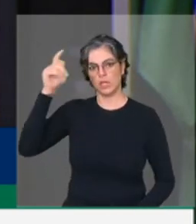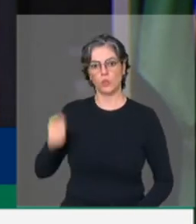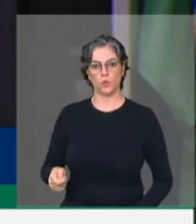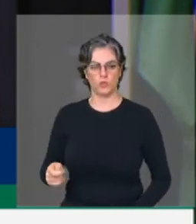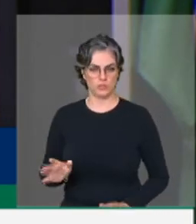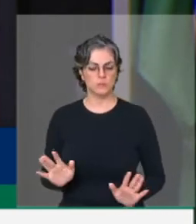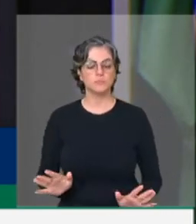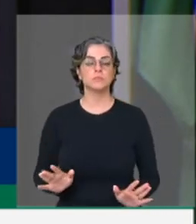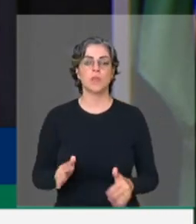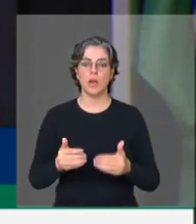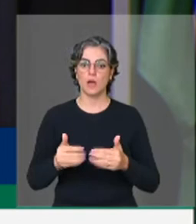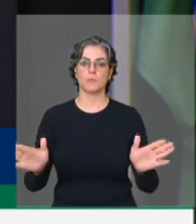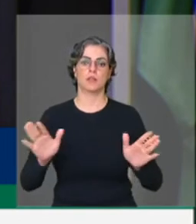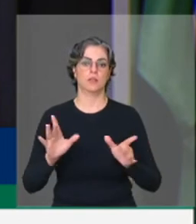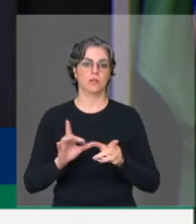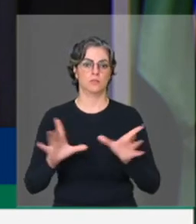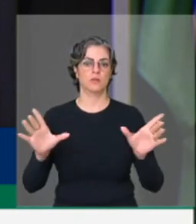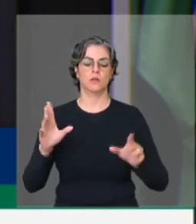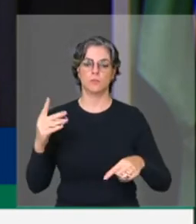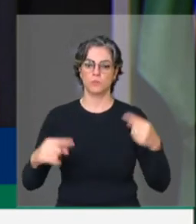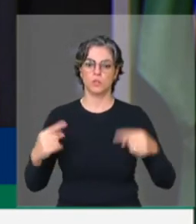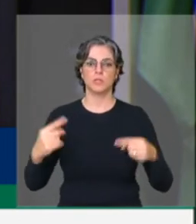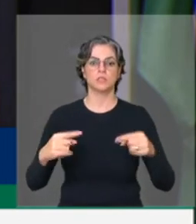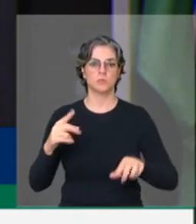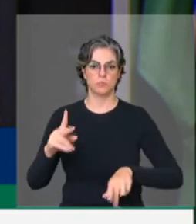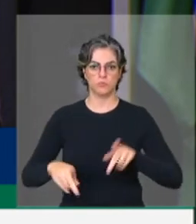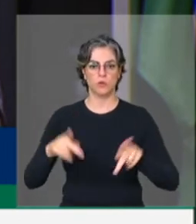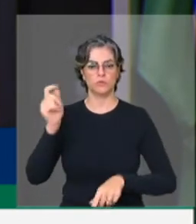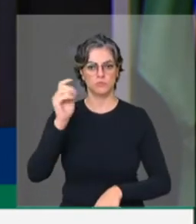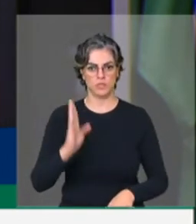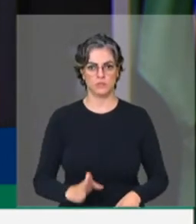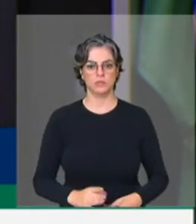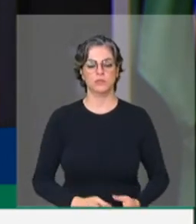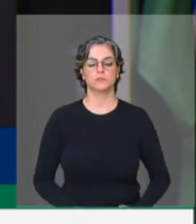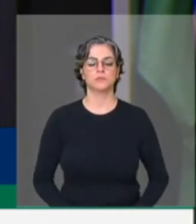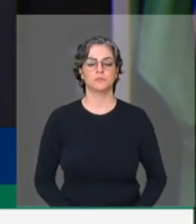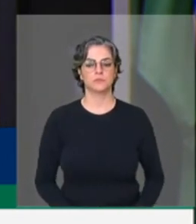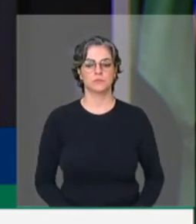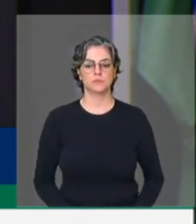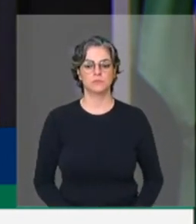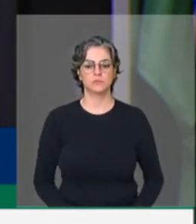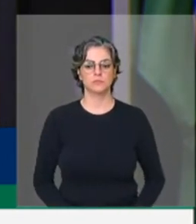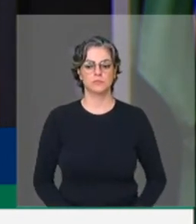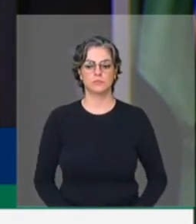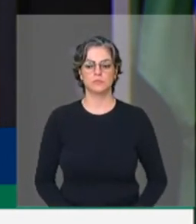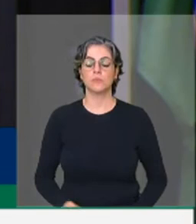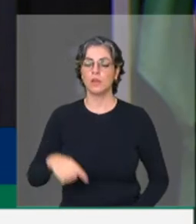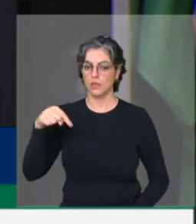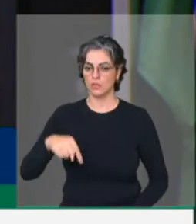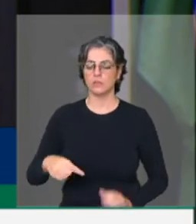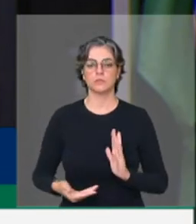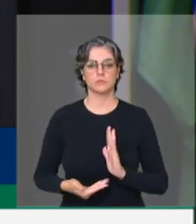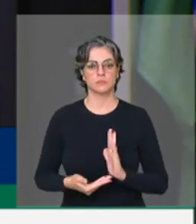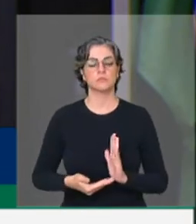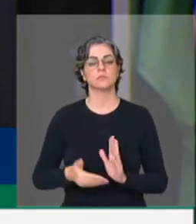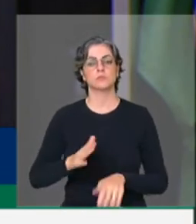LIBERDADE POLÍTICA DA NOSSA GENTE DO NOSSO PAÍS. E ESSA CASA, NESSE MOMENTO HISTÓ